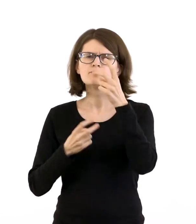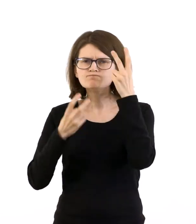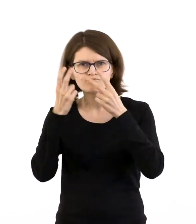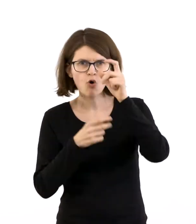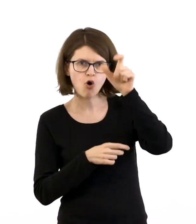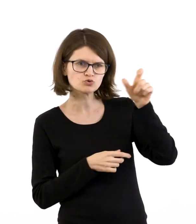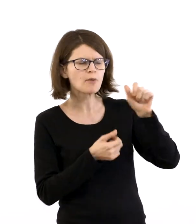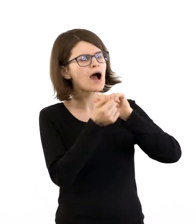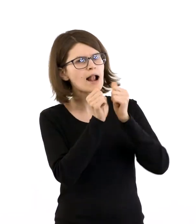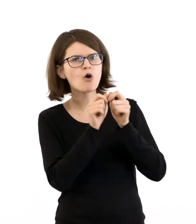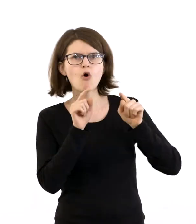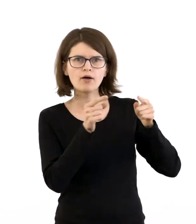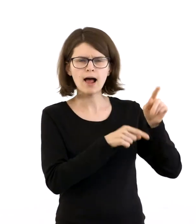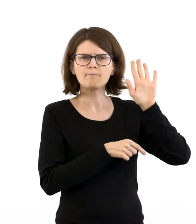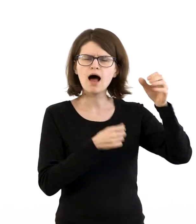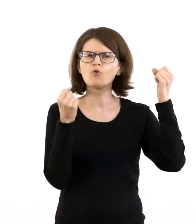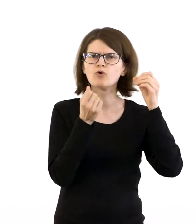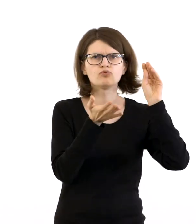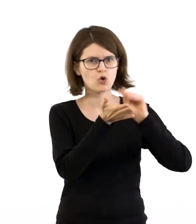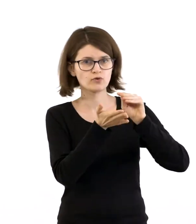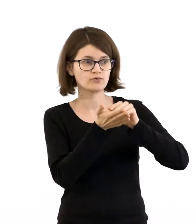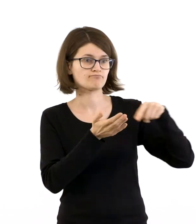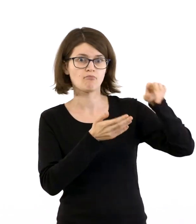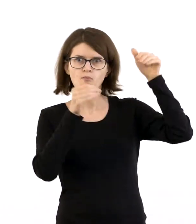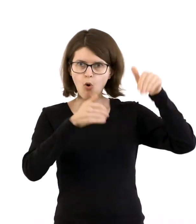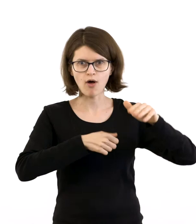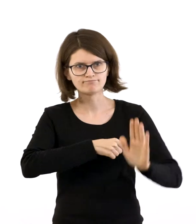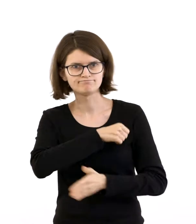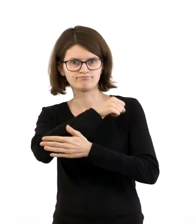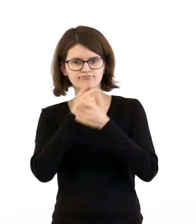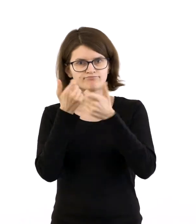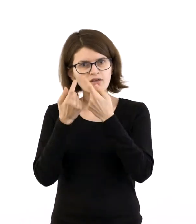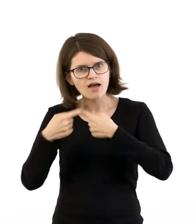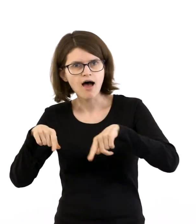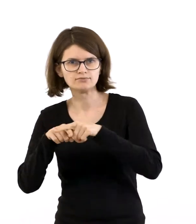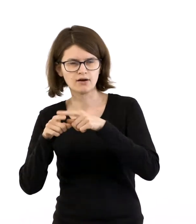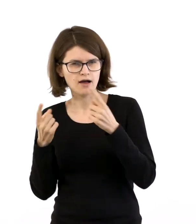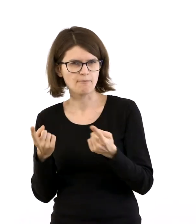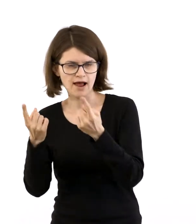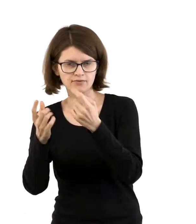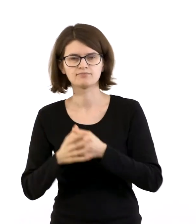Poszukajcie wsparcia ze strony osób lub organizacji doświadczonych w realizacji kampanii promocyjnych.